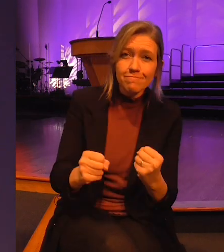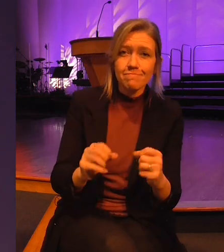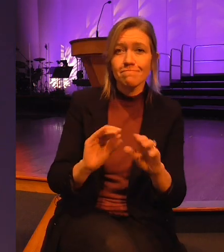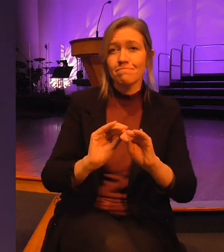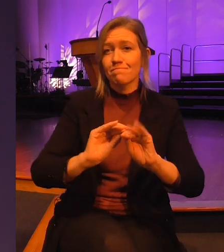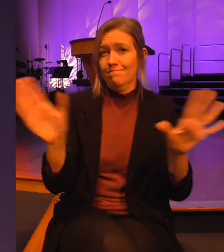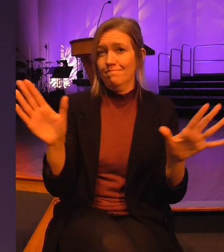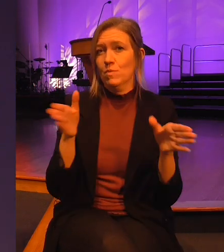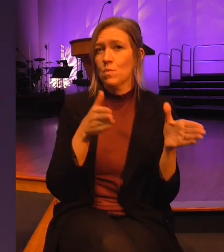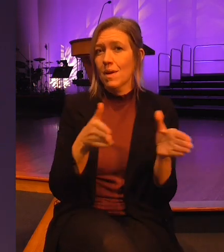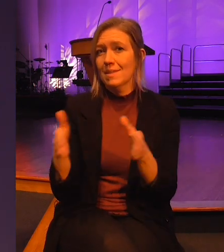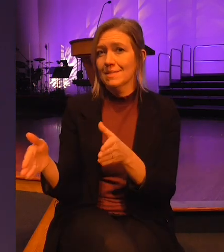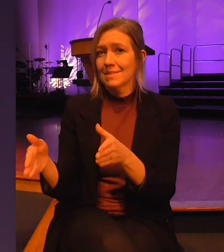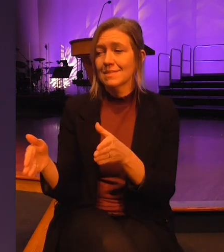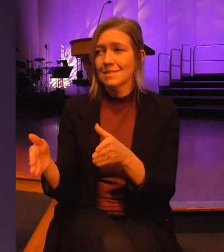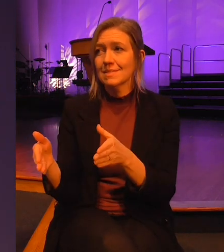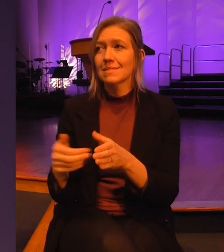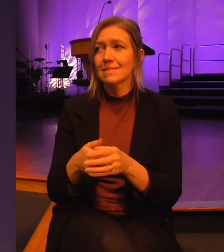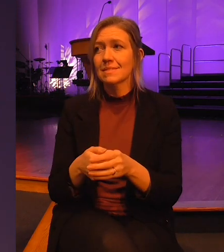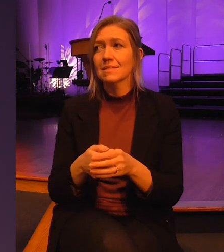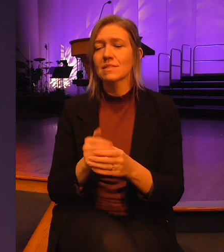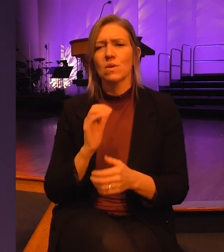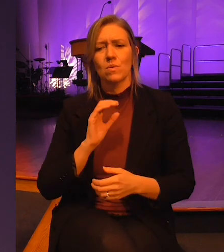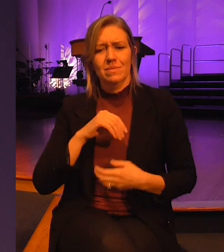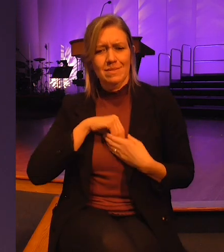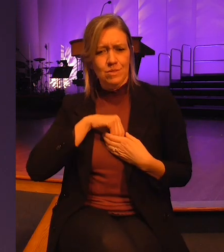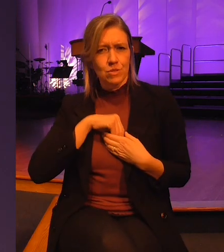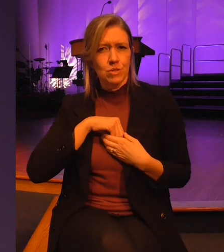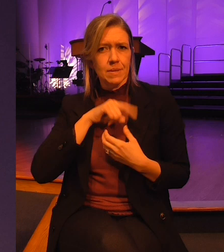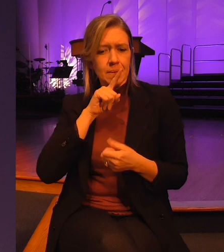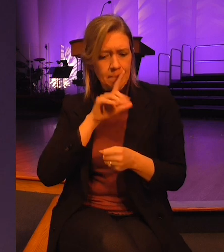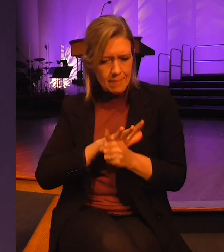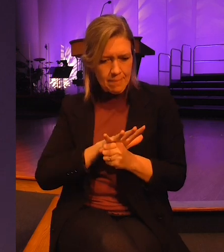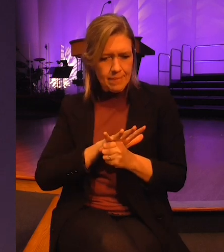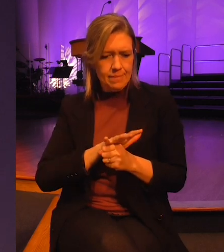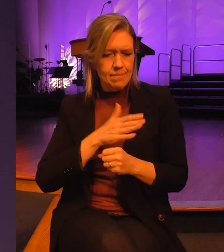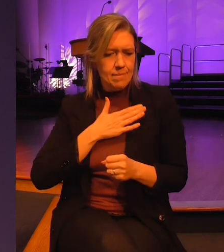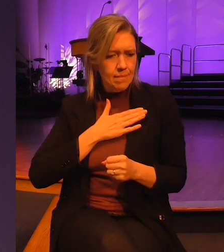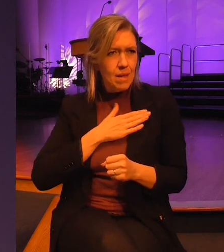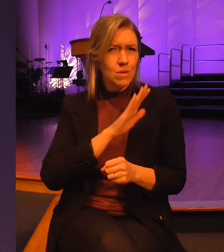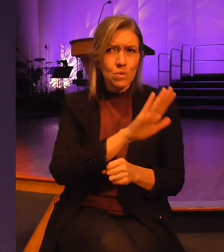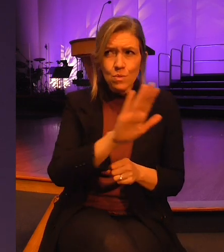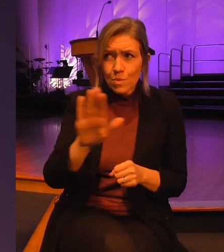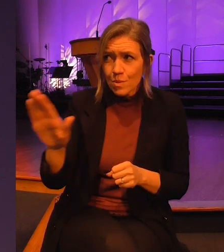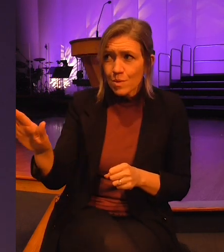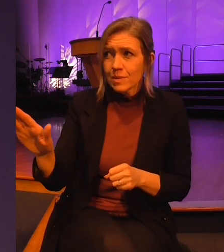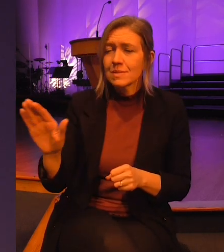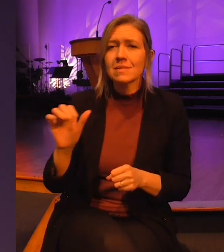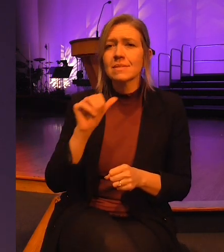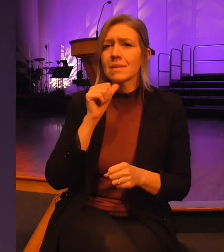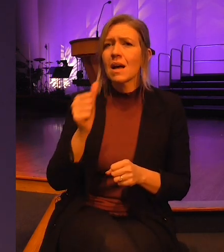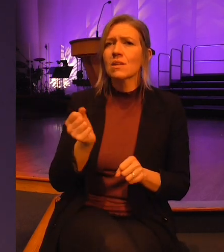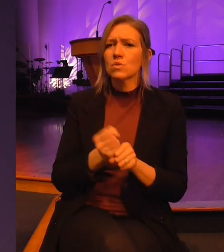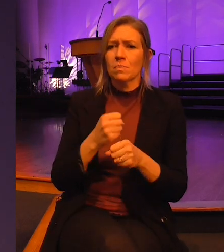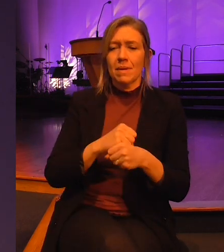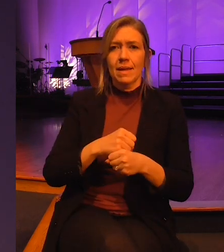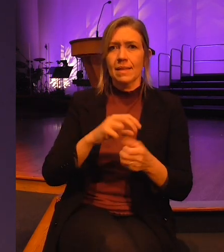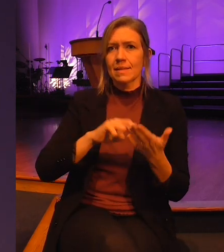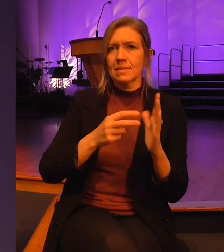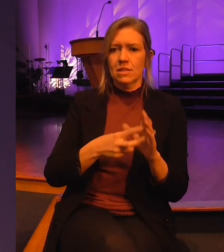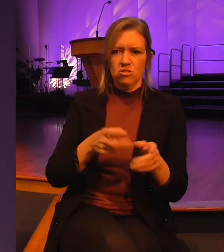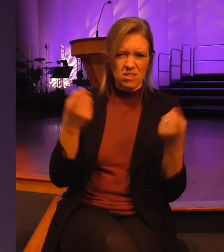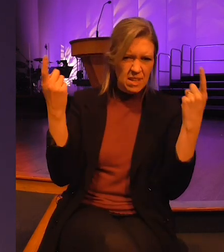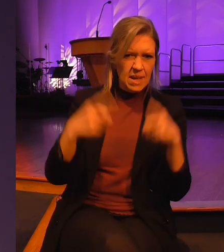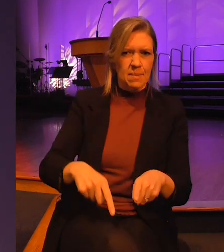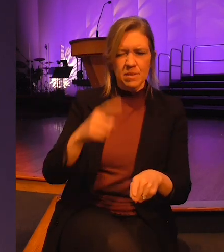para que haciendo nuestro propio compromiso interior de no hacer nuestro Las intenciones suceden, pero nutrirlas internamente